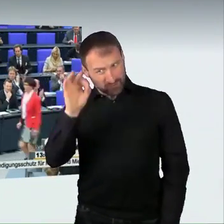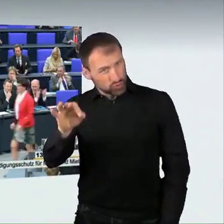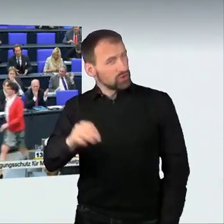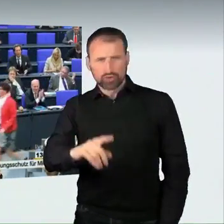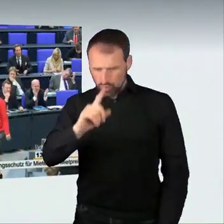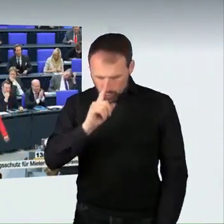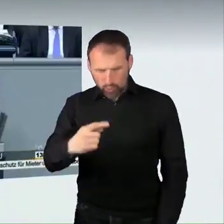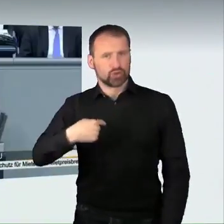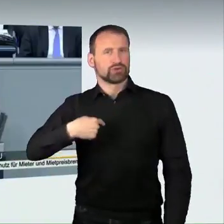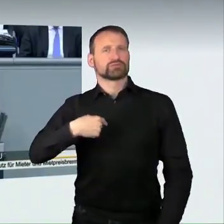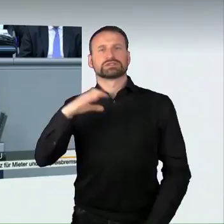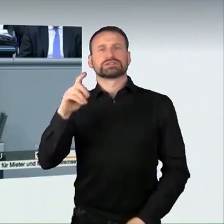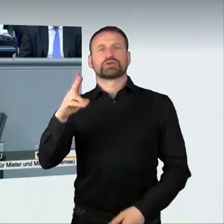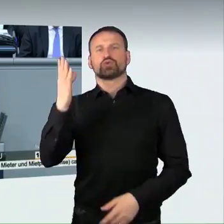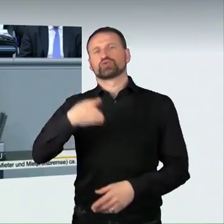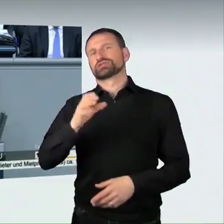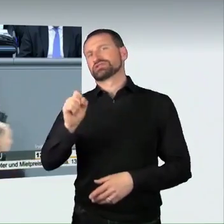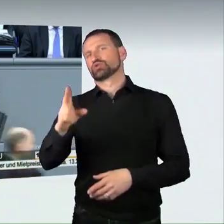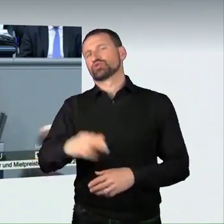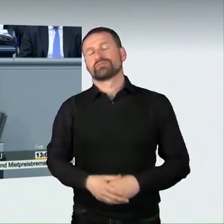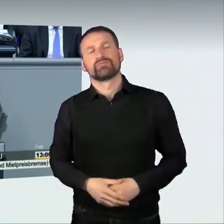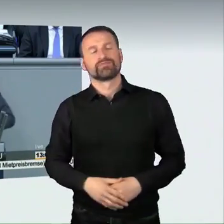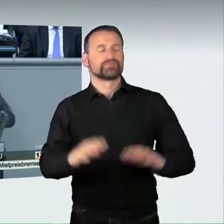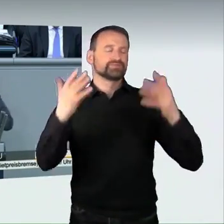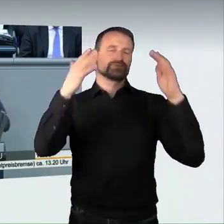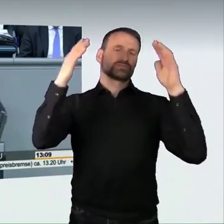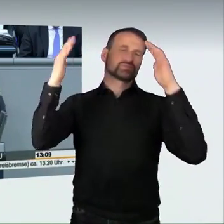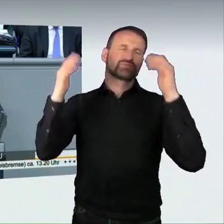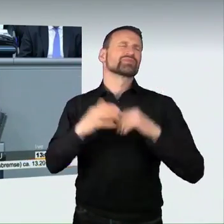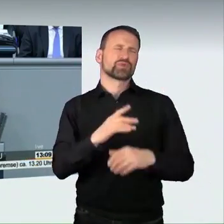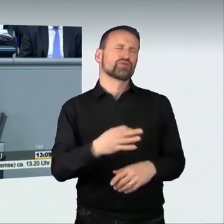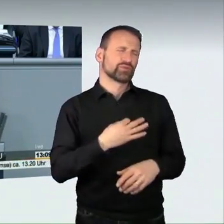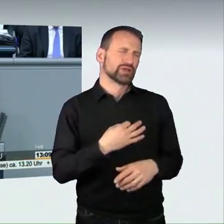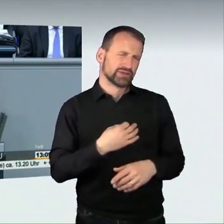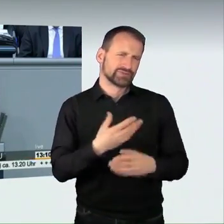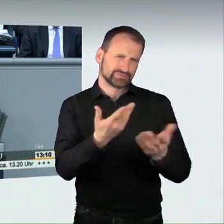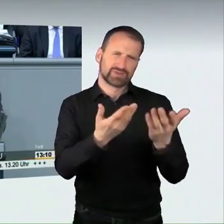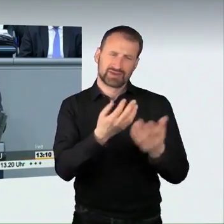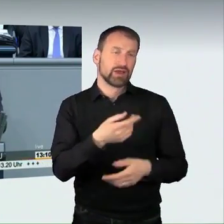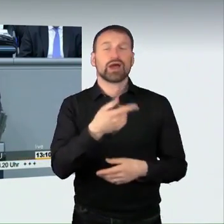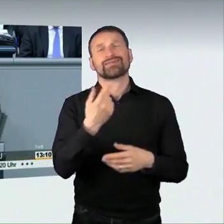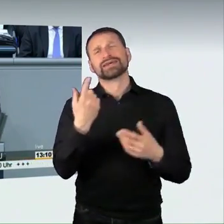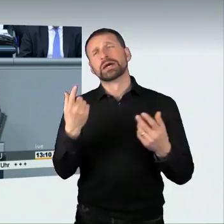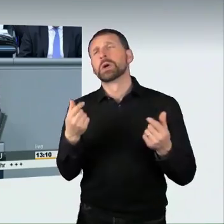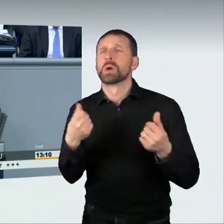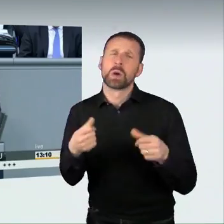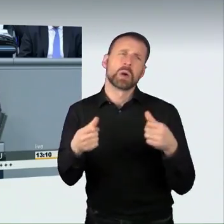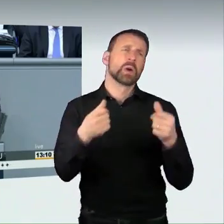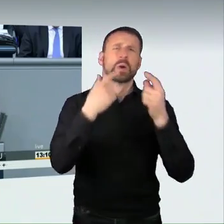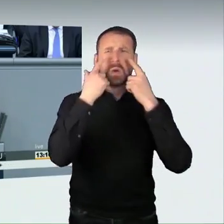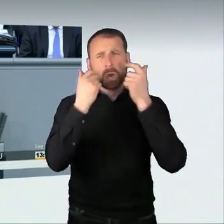Für dieses Auf-die-Tränendrüse-Drücken habe ich durchaus Verständnis.